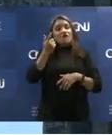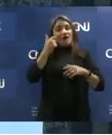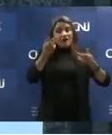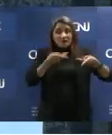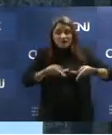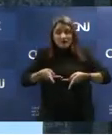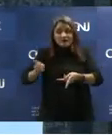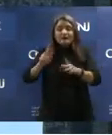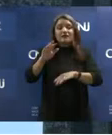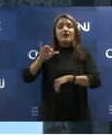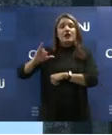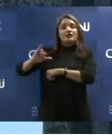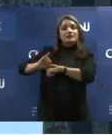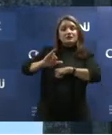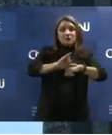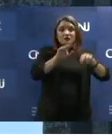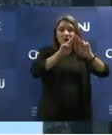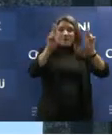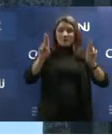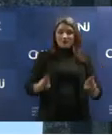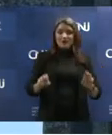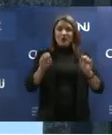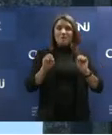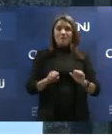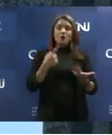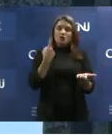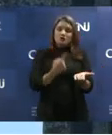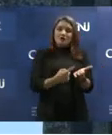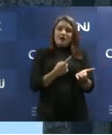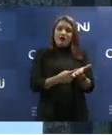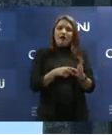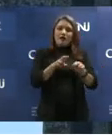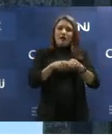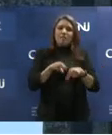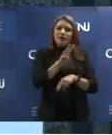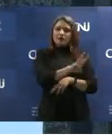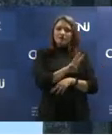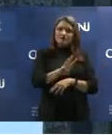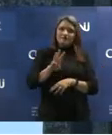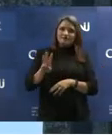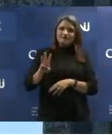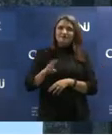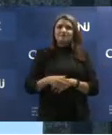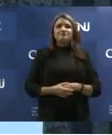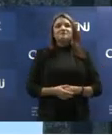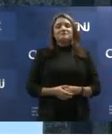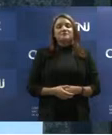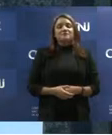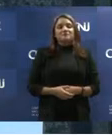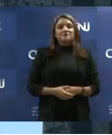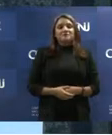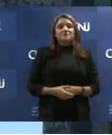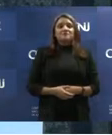já andando pelo site essa visita, parabenizo a nossa imprensa brasileira